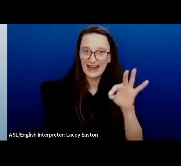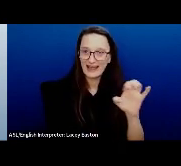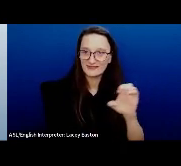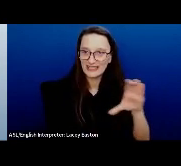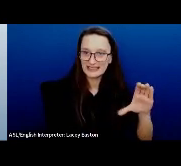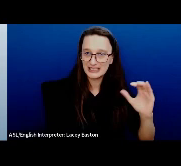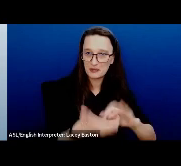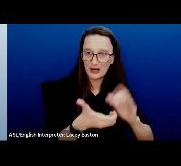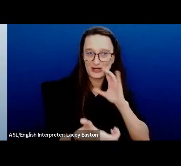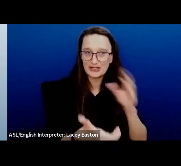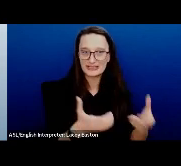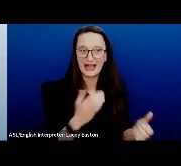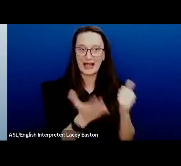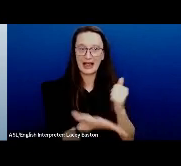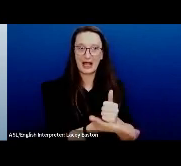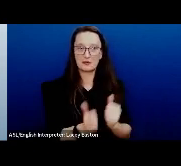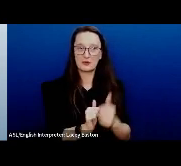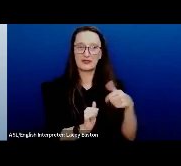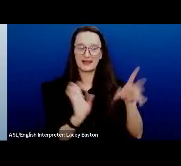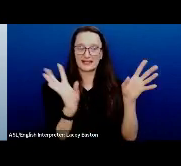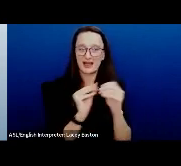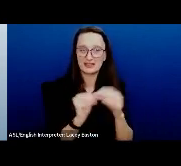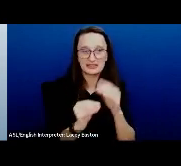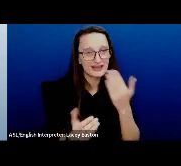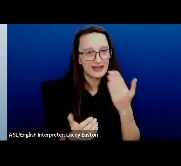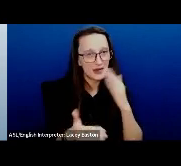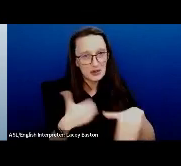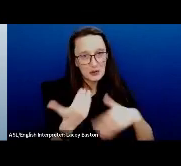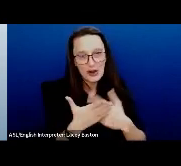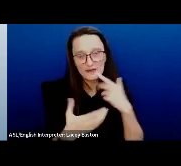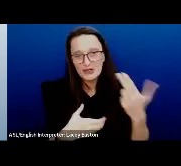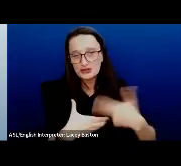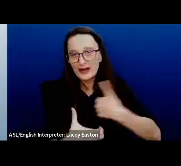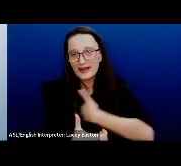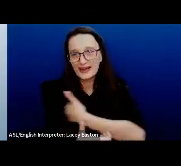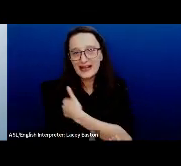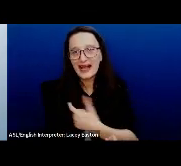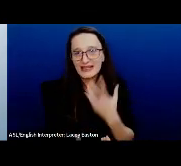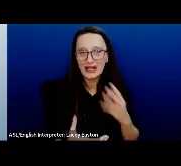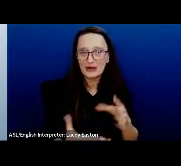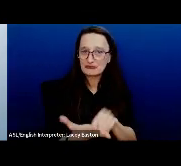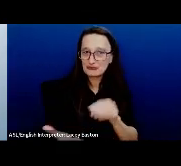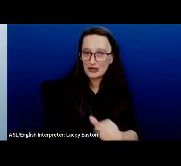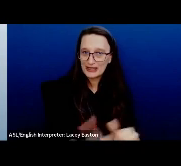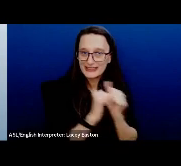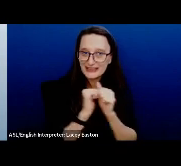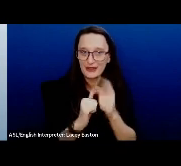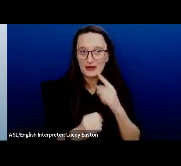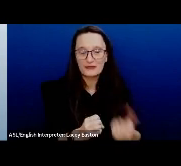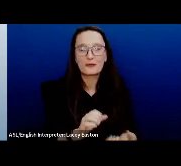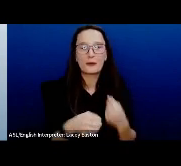acompañarnos y ser parte del aprendizaje conjunto y el fortalecimiento de las alianzas.